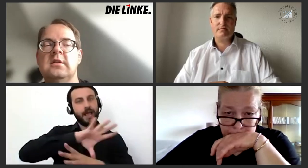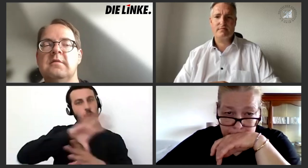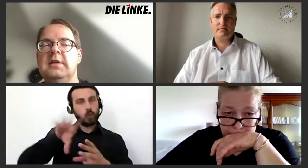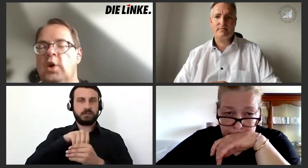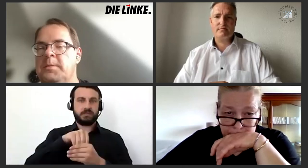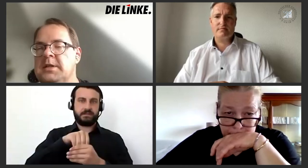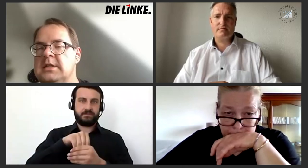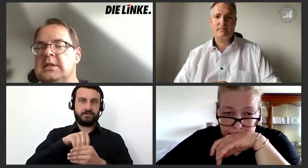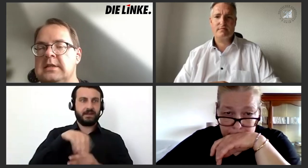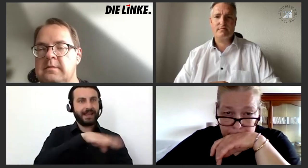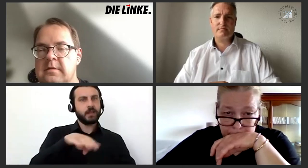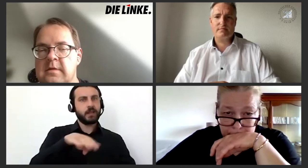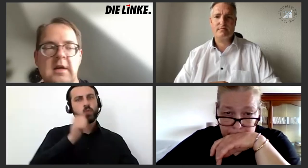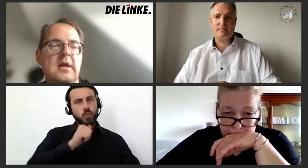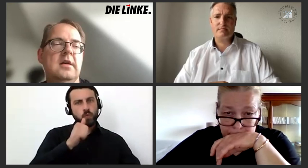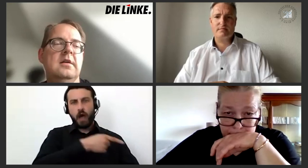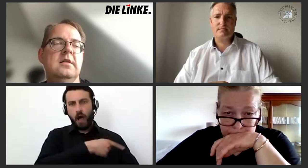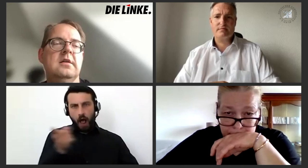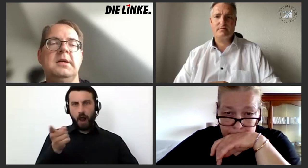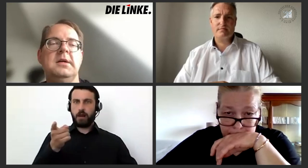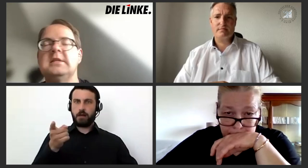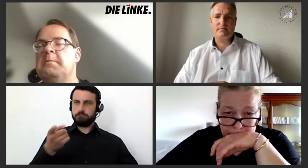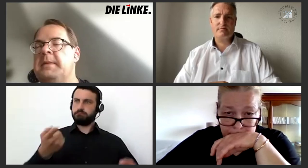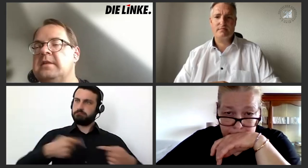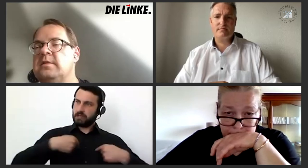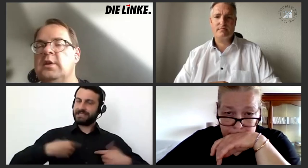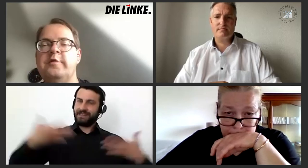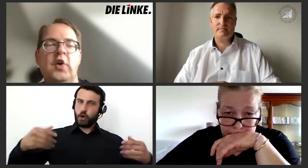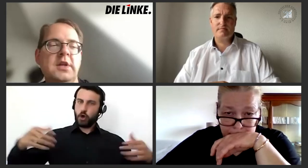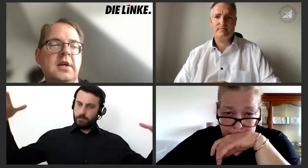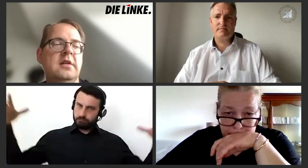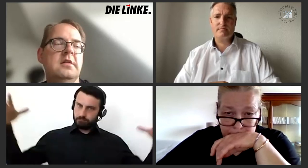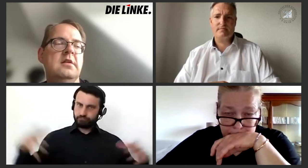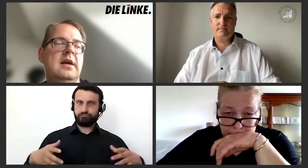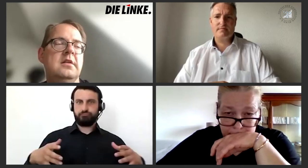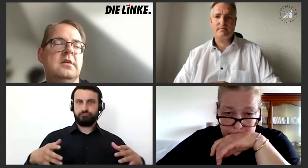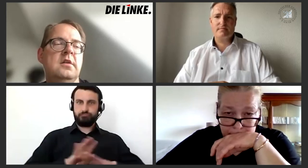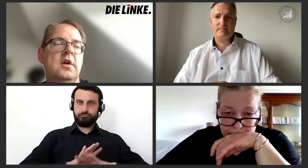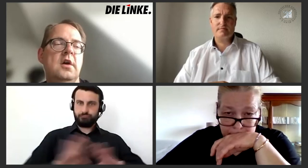alle Kinder und Jugendlichen Willkommen sind, gemeinsam mit und auch voneinander zu lernen.